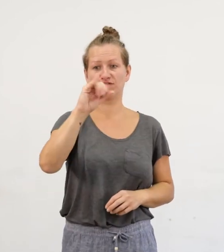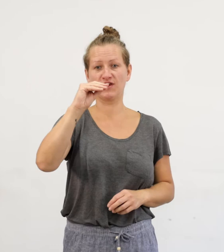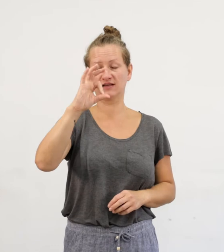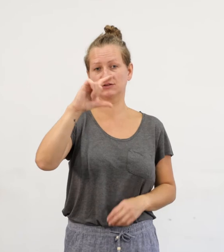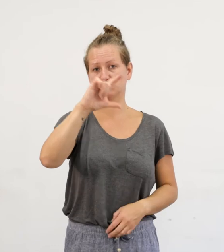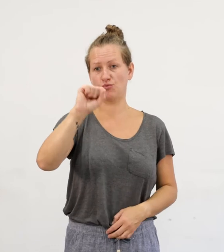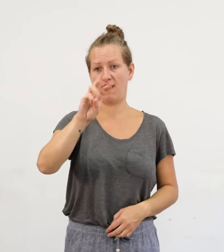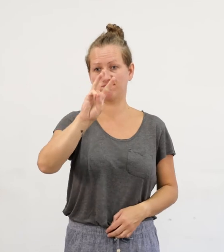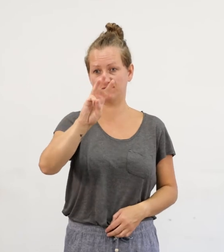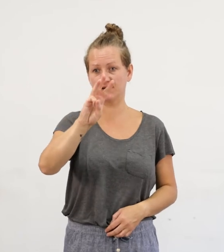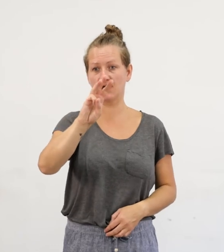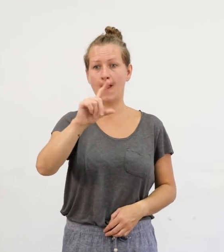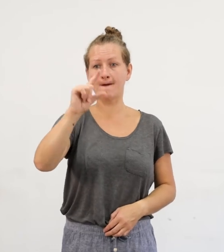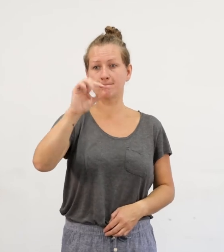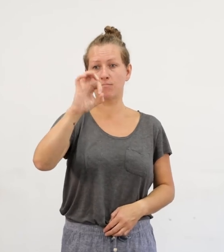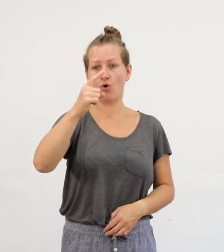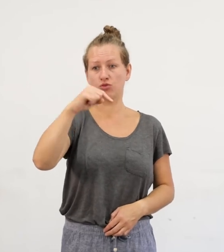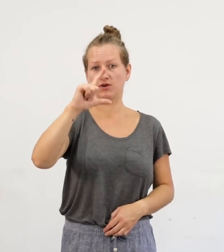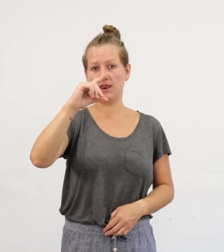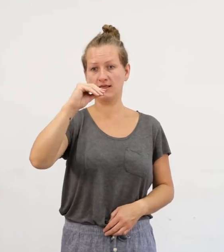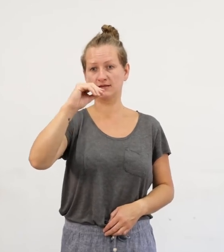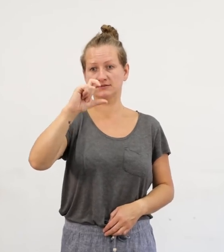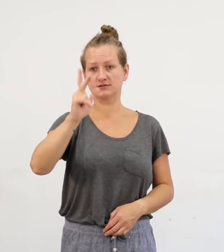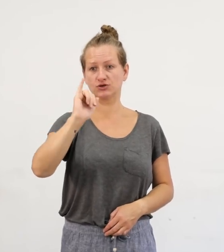na rzep z nazwiskiem właściciela bluzy „Podlecki”.